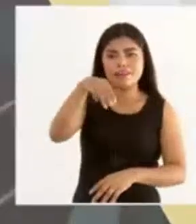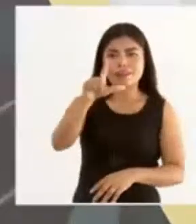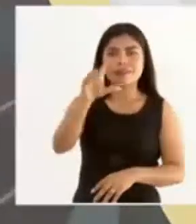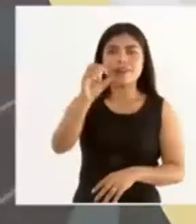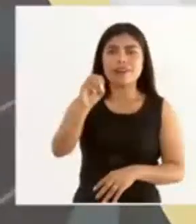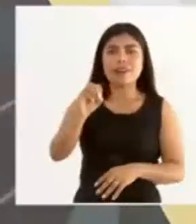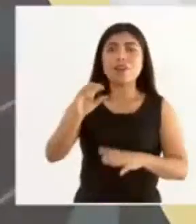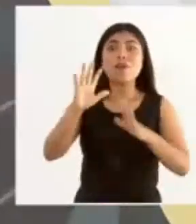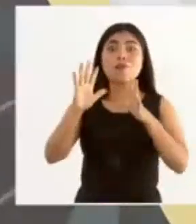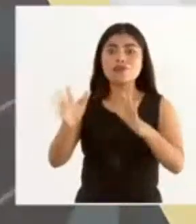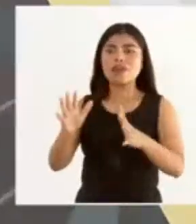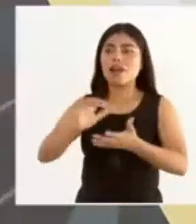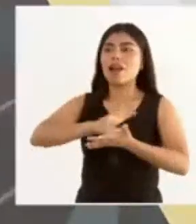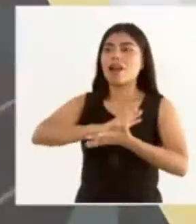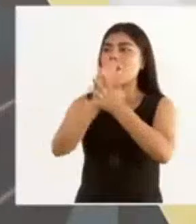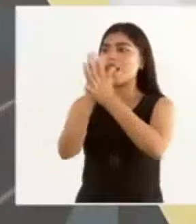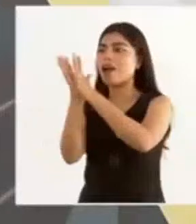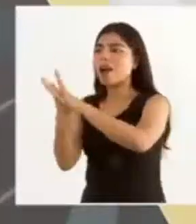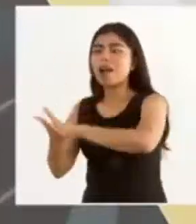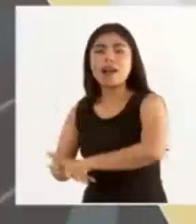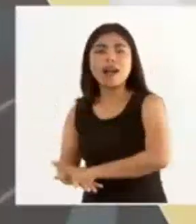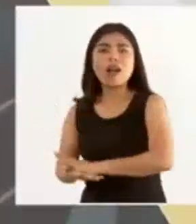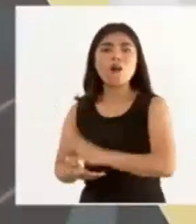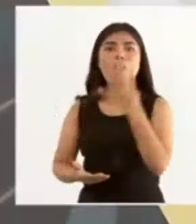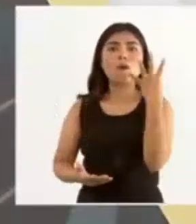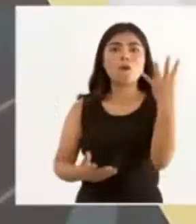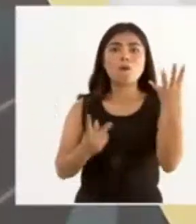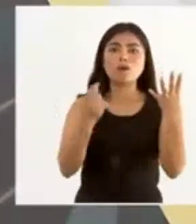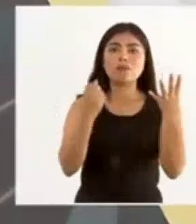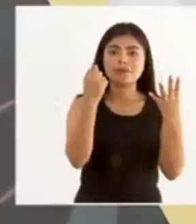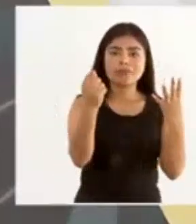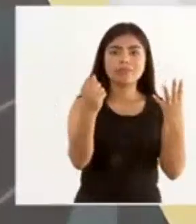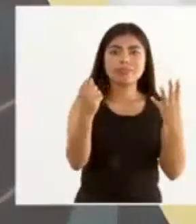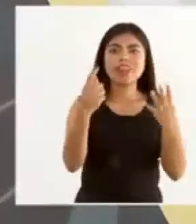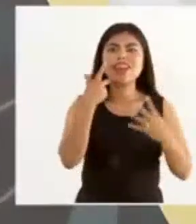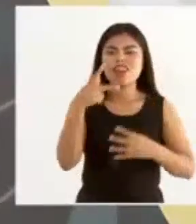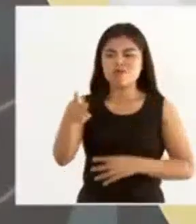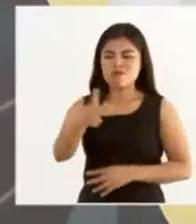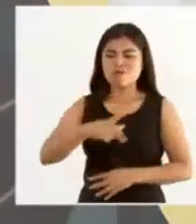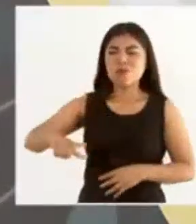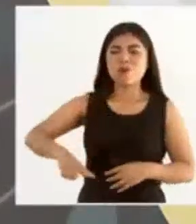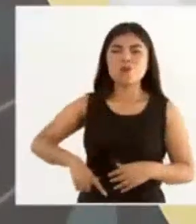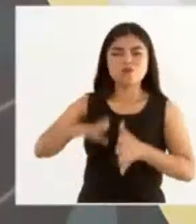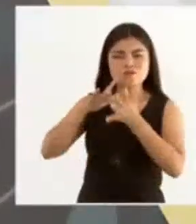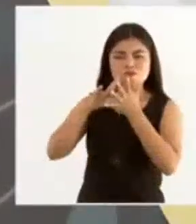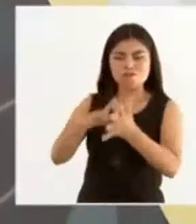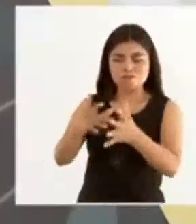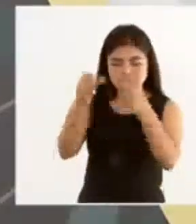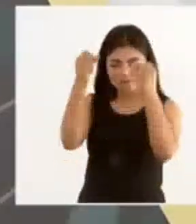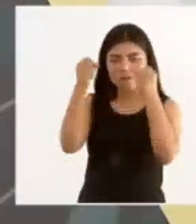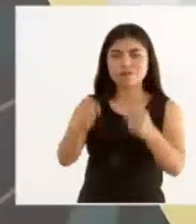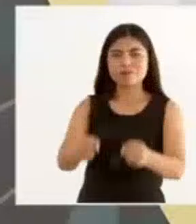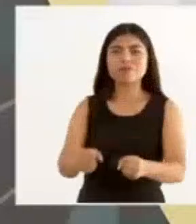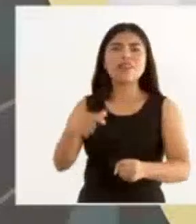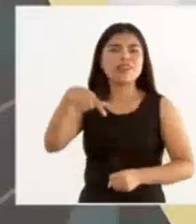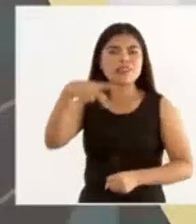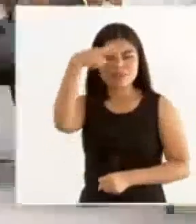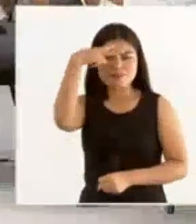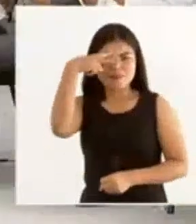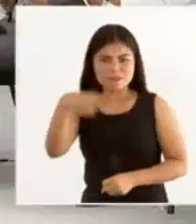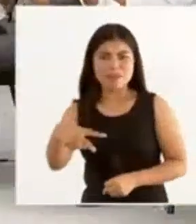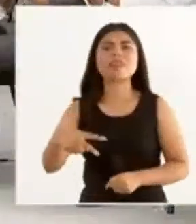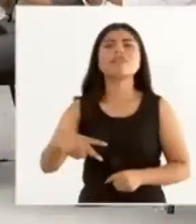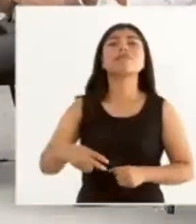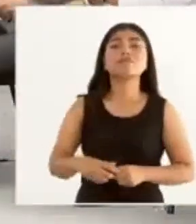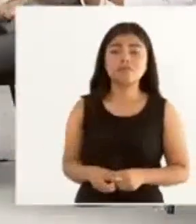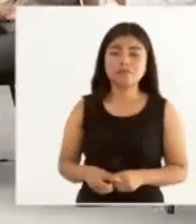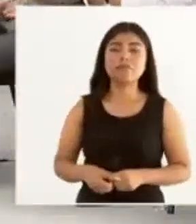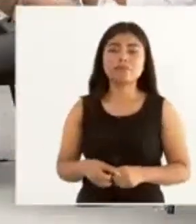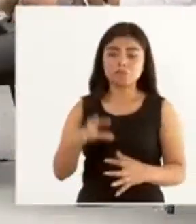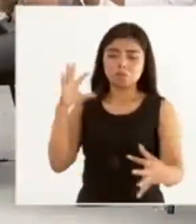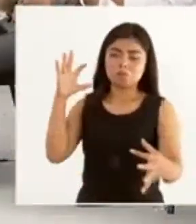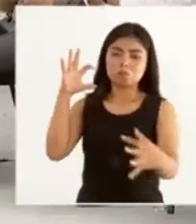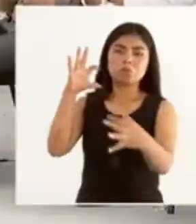decir que somos gobiernos del pueblo, por el pueblo y para el pueblo de México. Se acabó